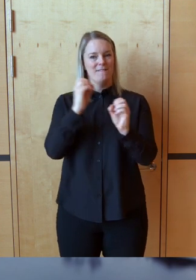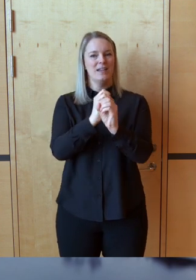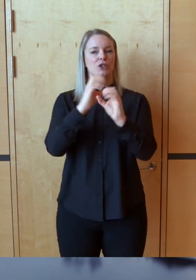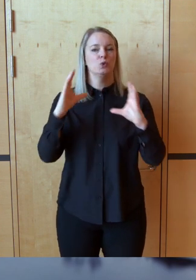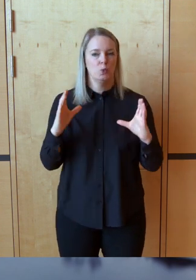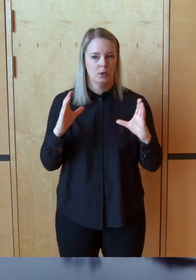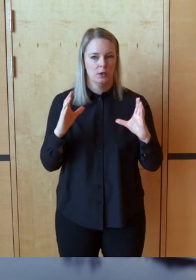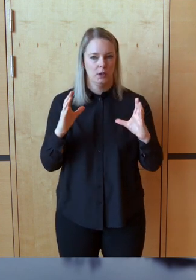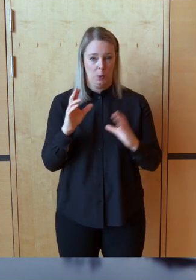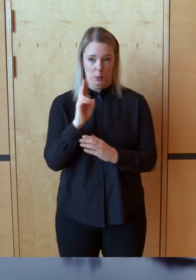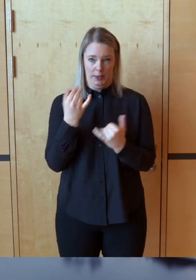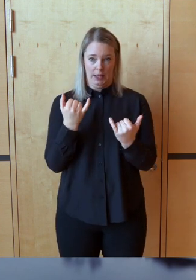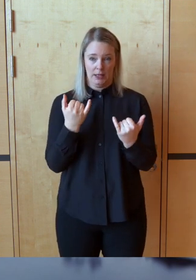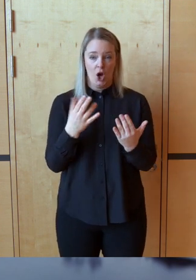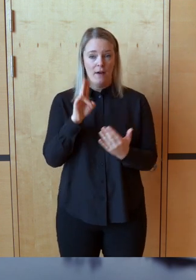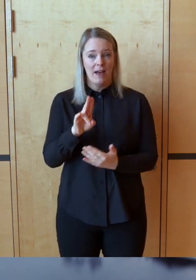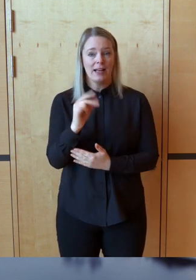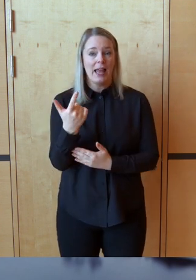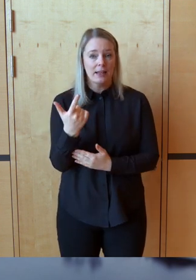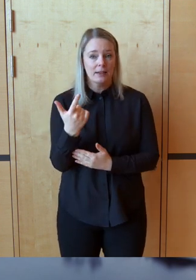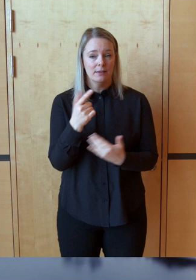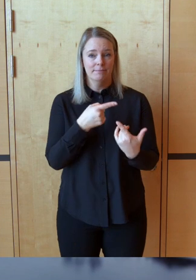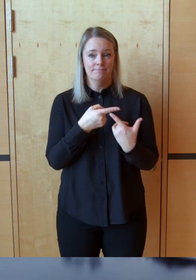När man nu ser hur verkligheten blir så blir det en annan